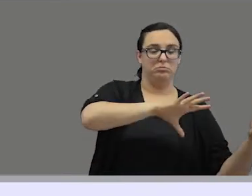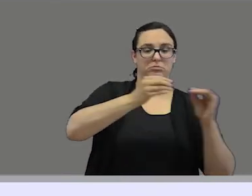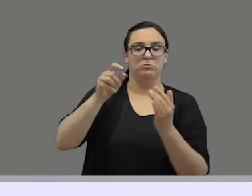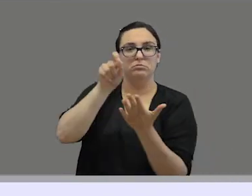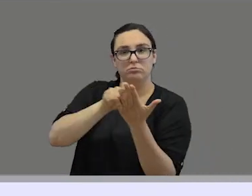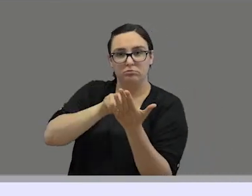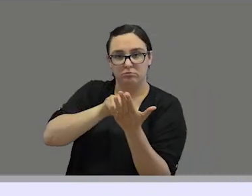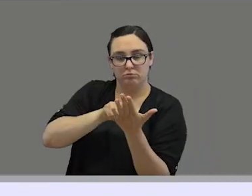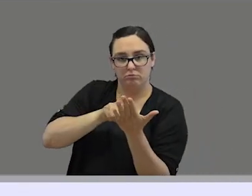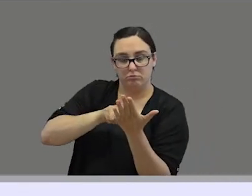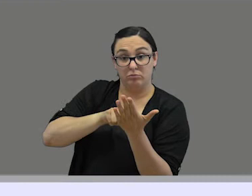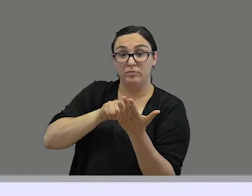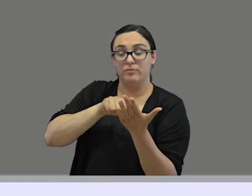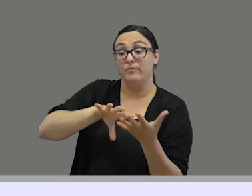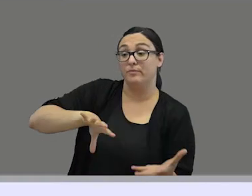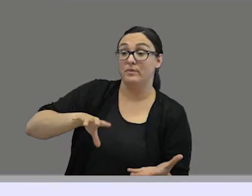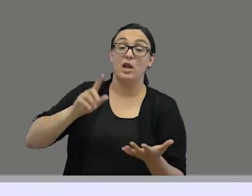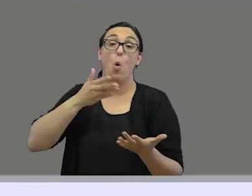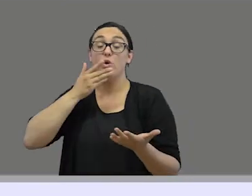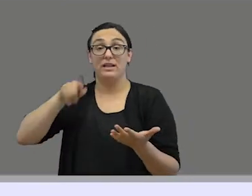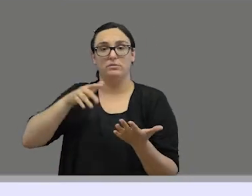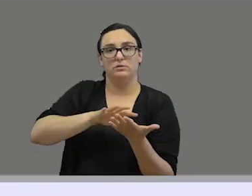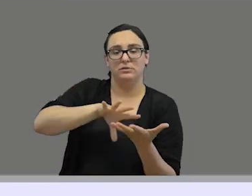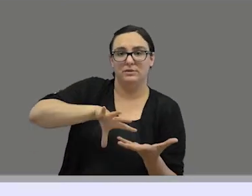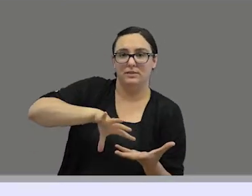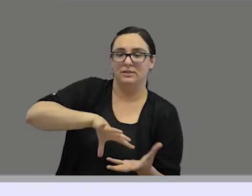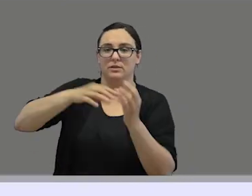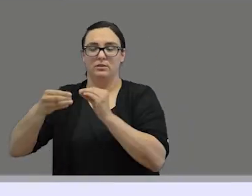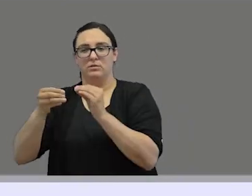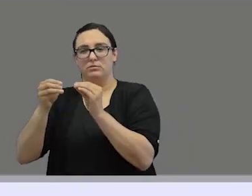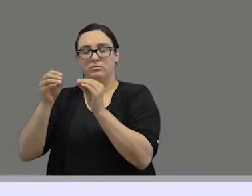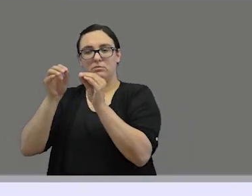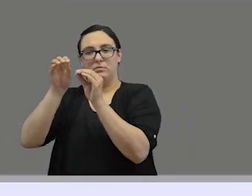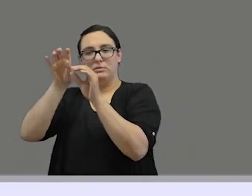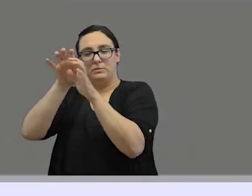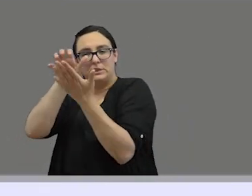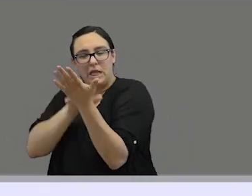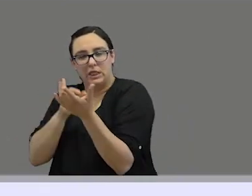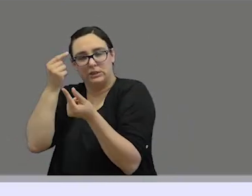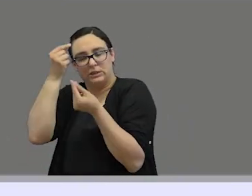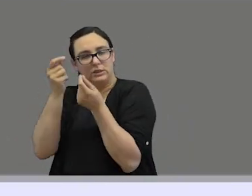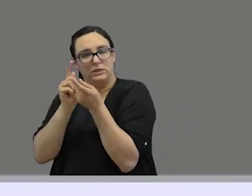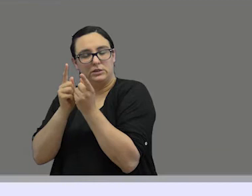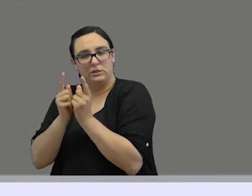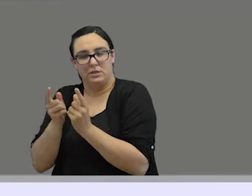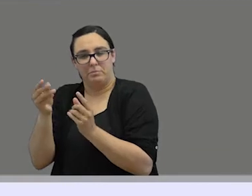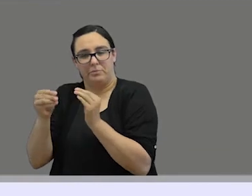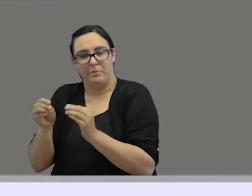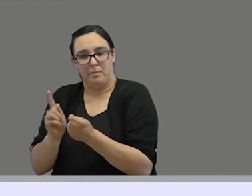und dann würde eine Person, die hören kann, den Text überarbeiten oder den gesprochenen Text aufbereiten.